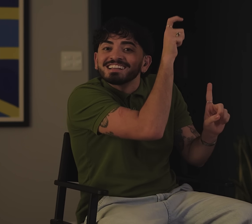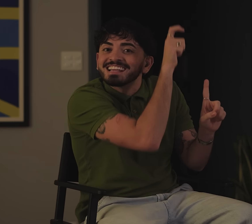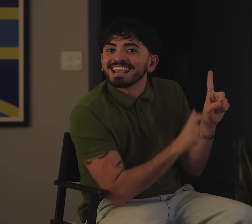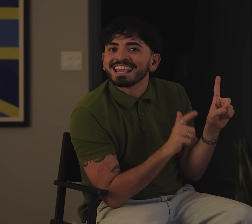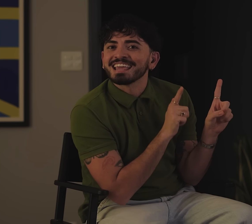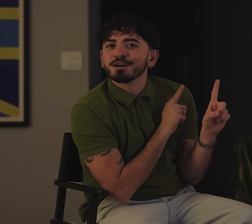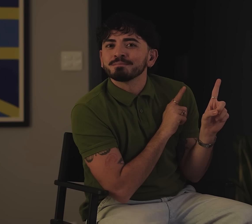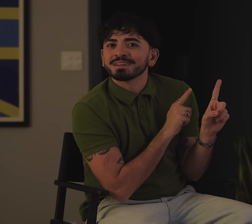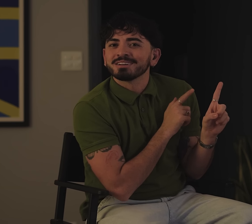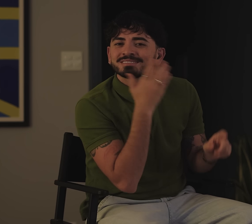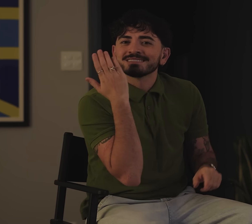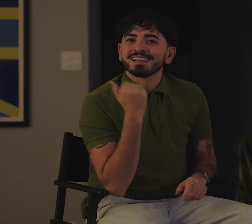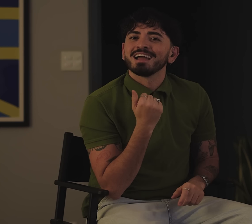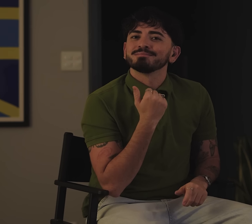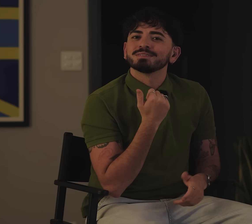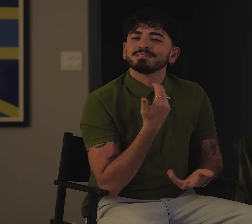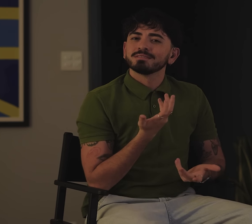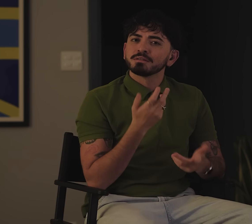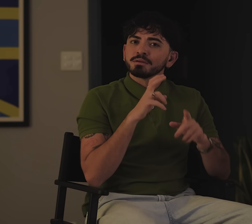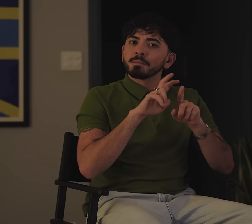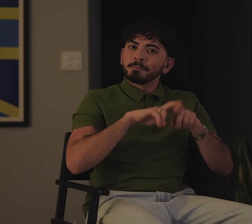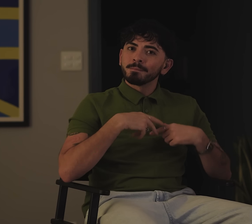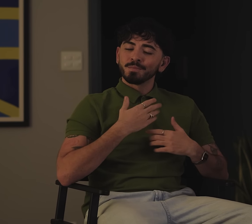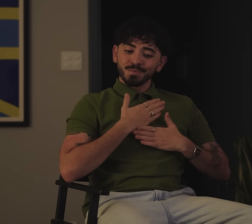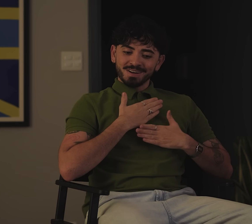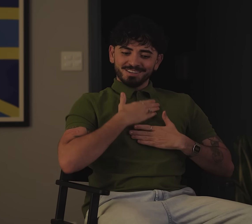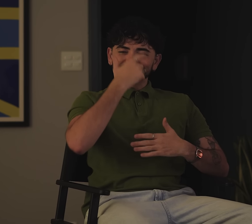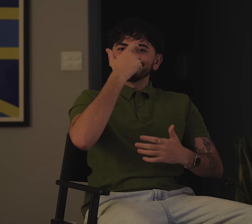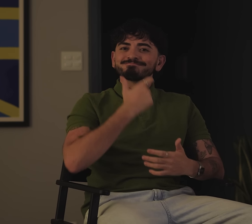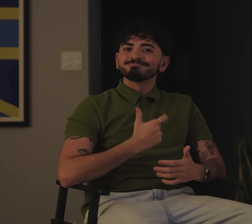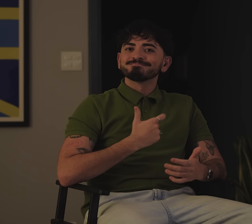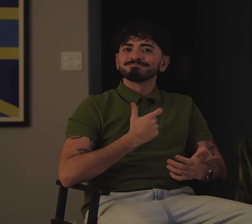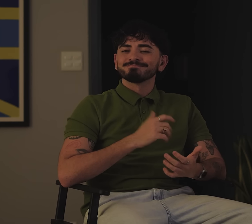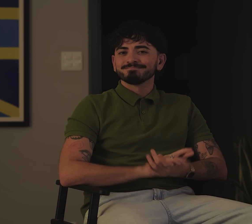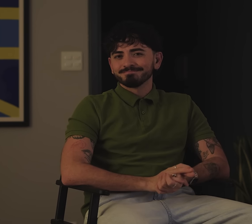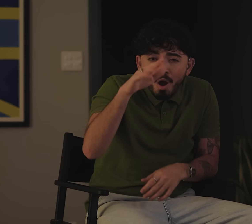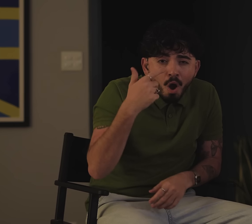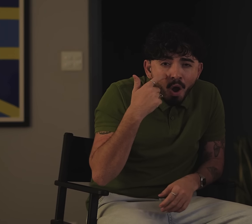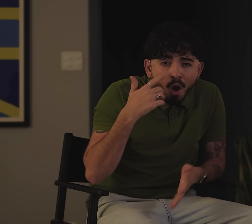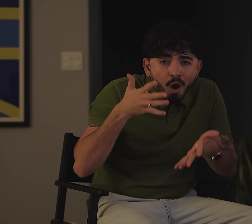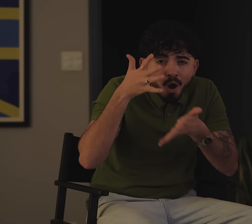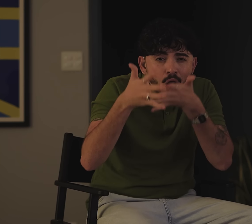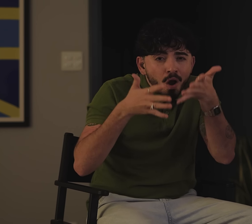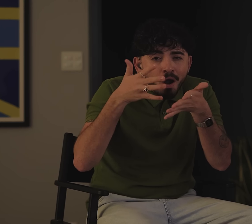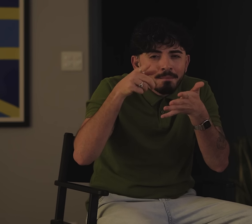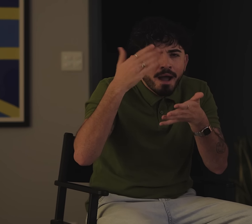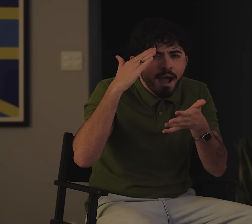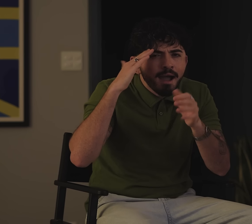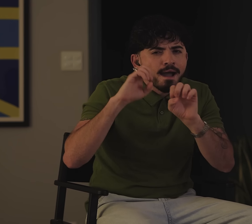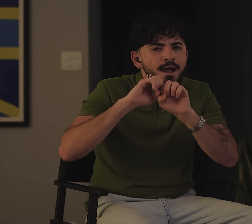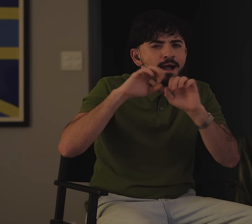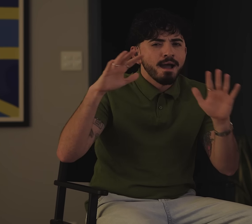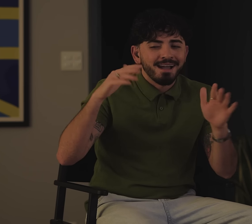Descobrir mais o Gabriel Isaac. Sabe? Por isso, preciso de mim. Olha, já quero deixar um recado…